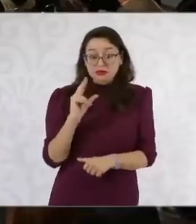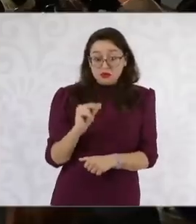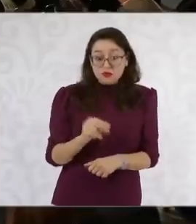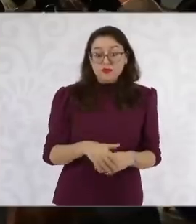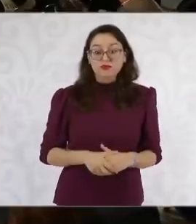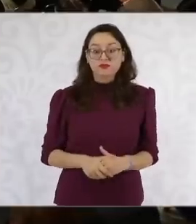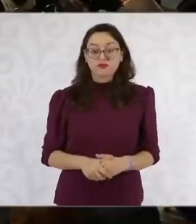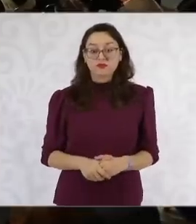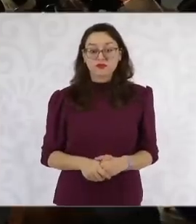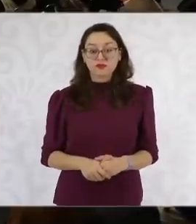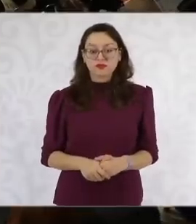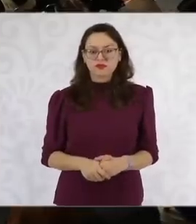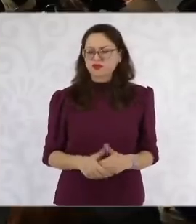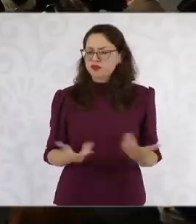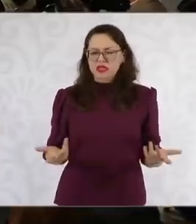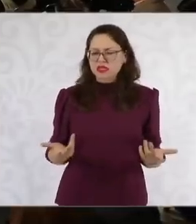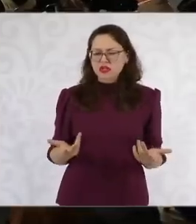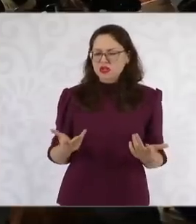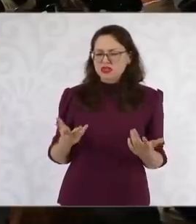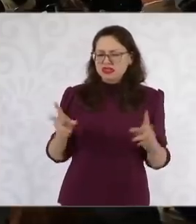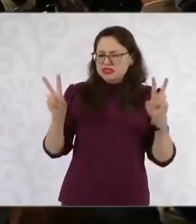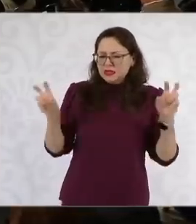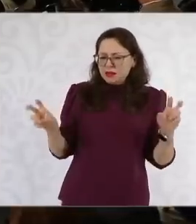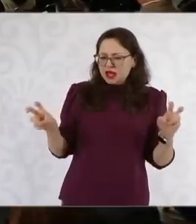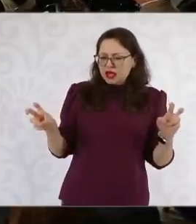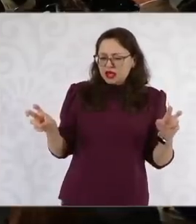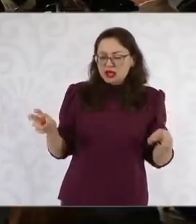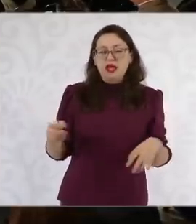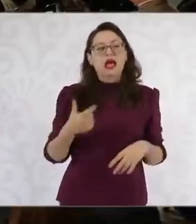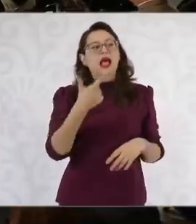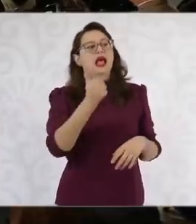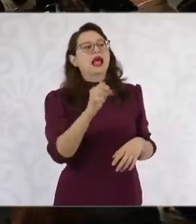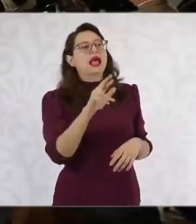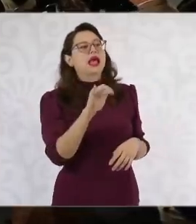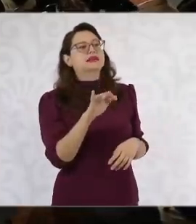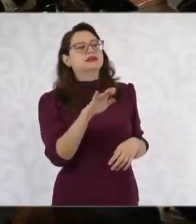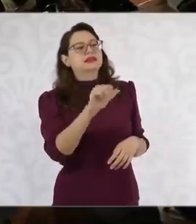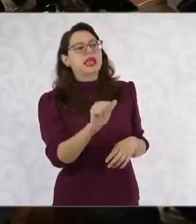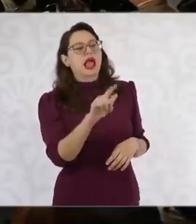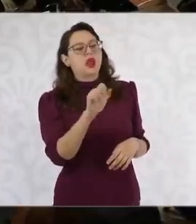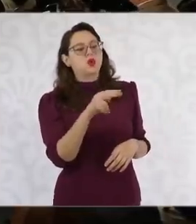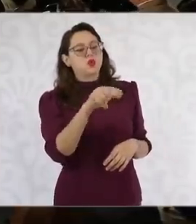sobre sobre cuál tema es el caso García Luna en octubre se trataron tres que había tres carpetas